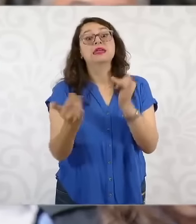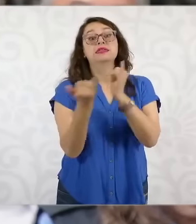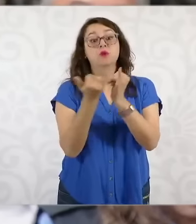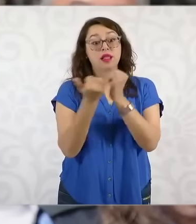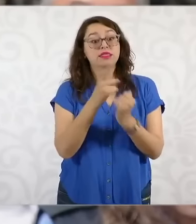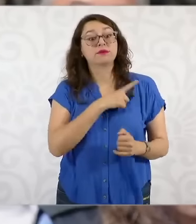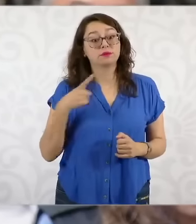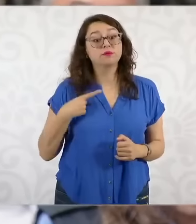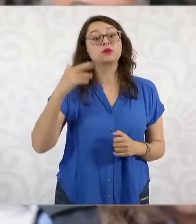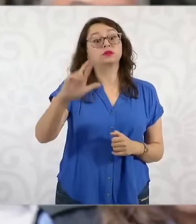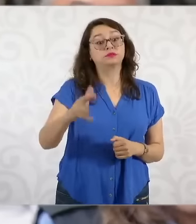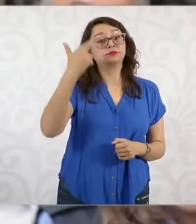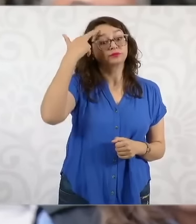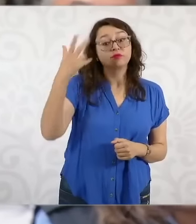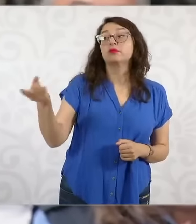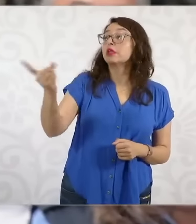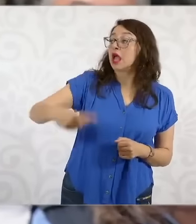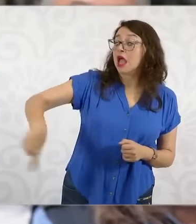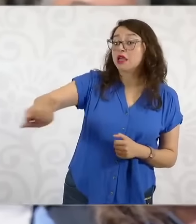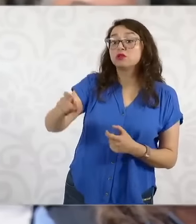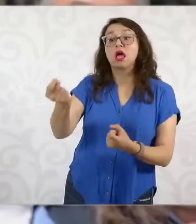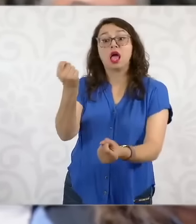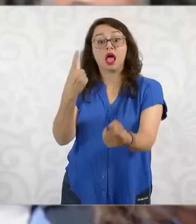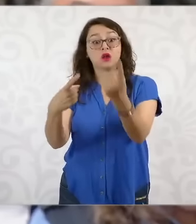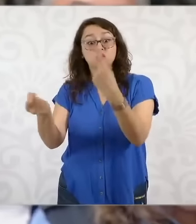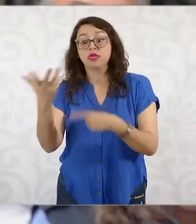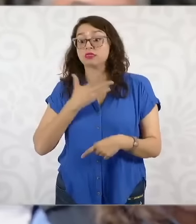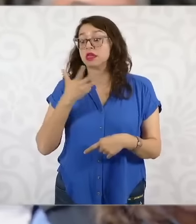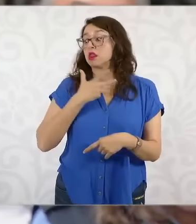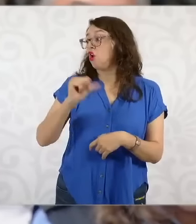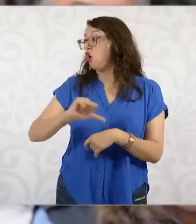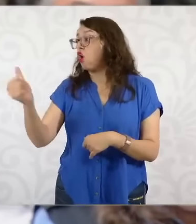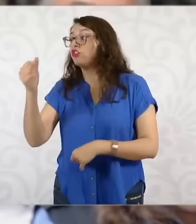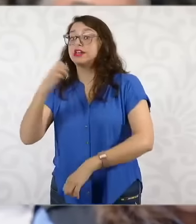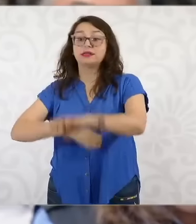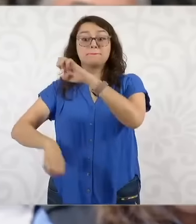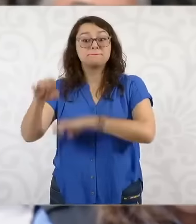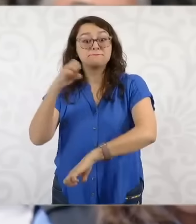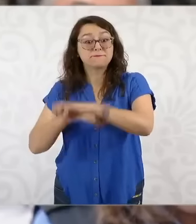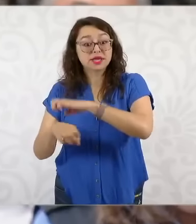varias de estas corporaciones mediáticas tienen otras empresas que estaban acostumbradas a estos